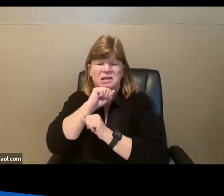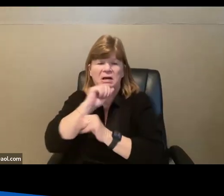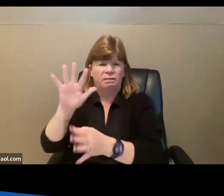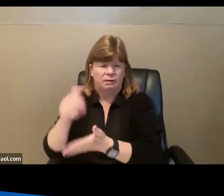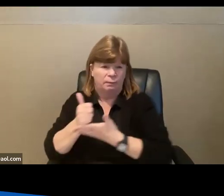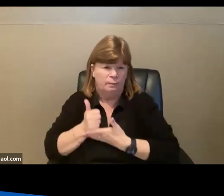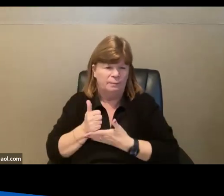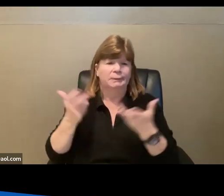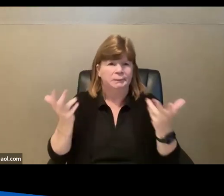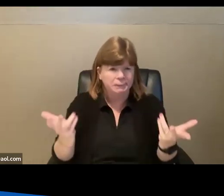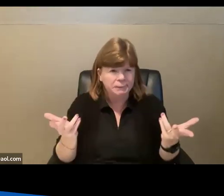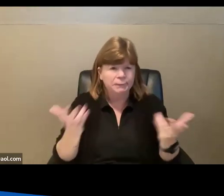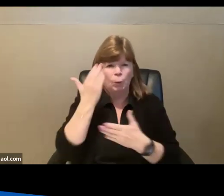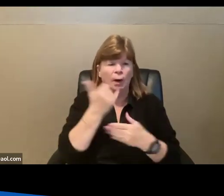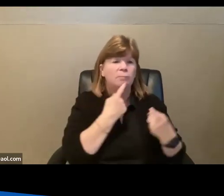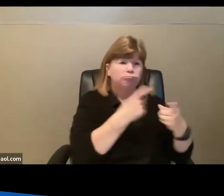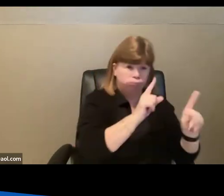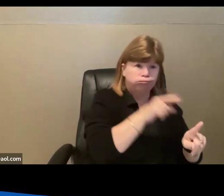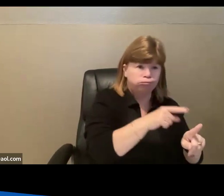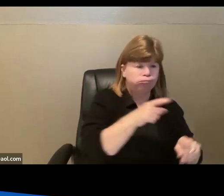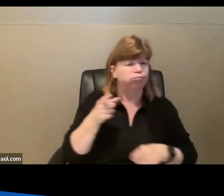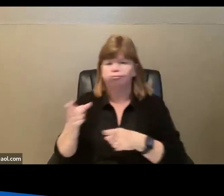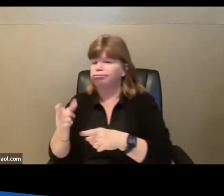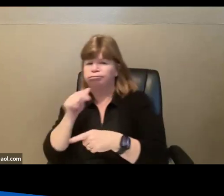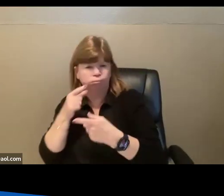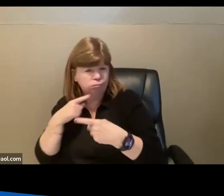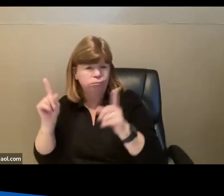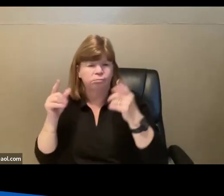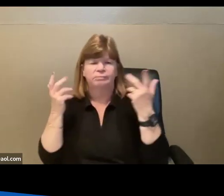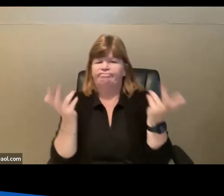Por qué funciona para algunas personas y no para otras está por verse.